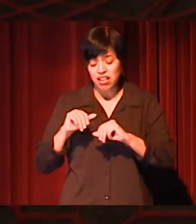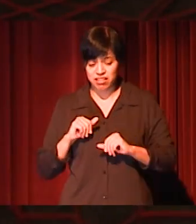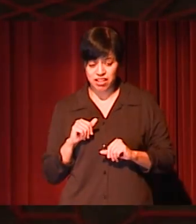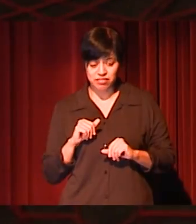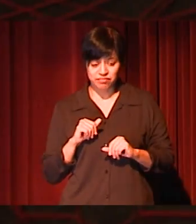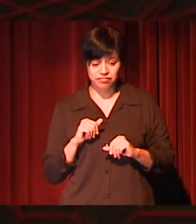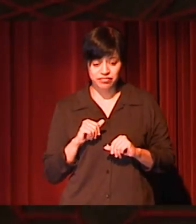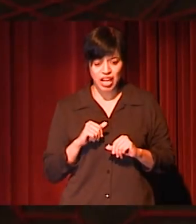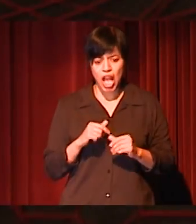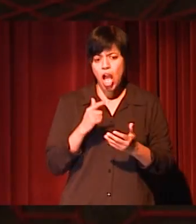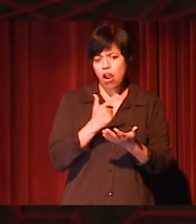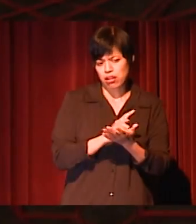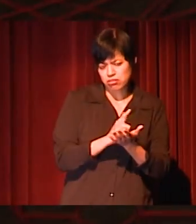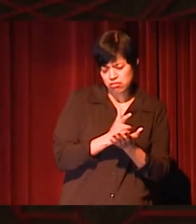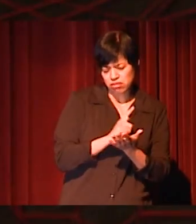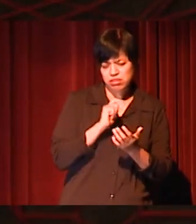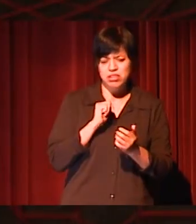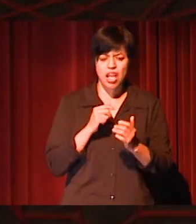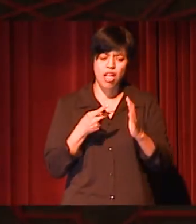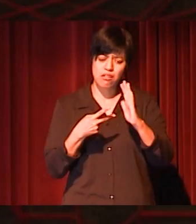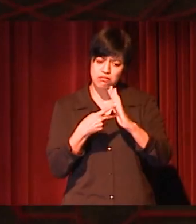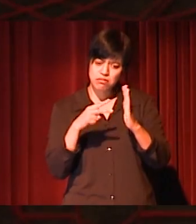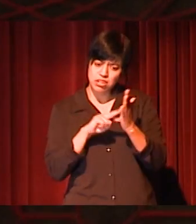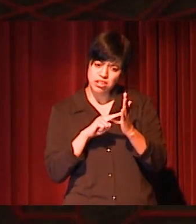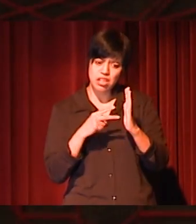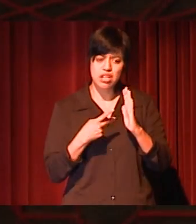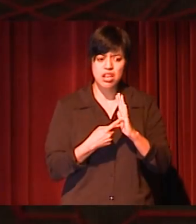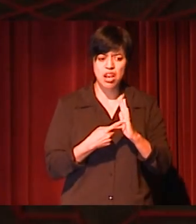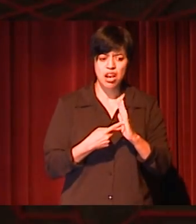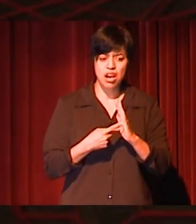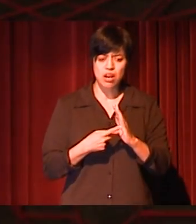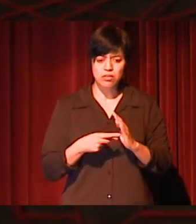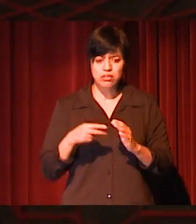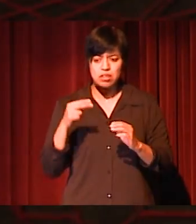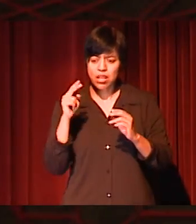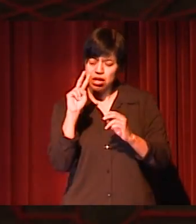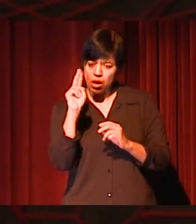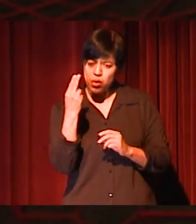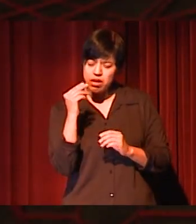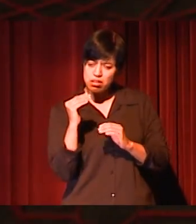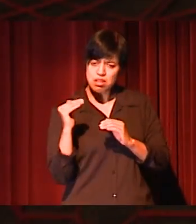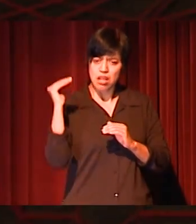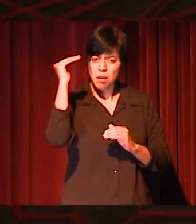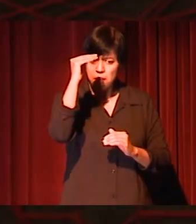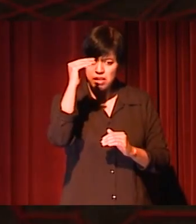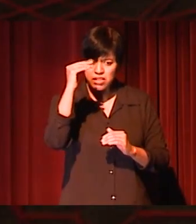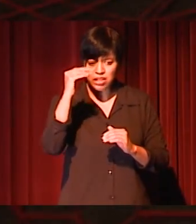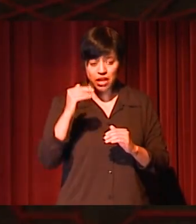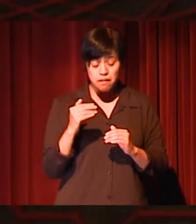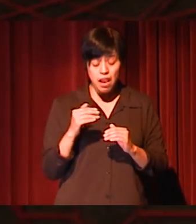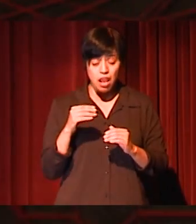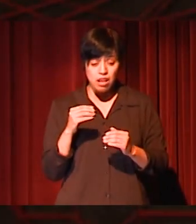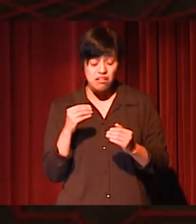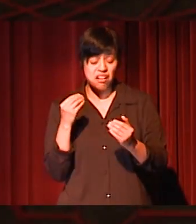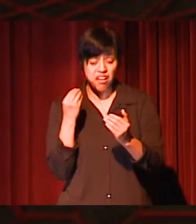O que son licenciados, ingenieros, incluso gente con un máster, que se metió a dar unas clasecitas